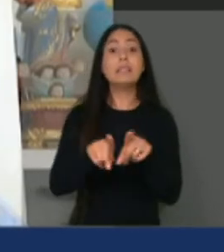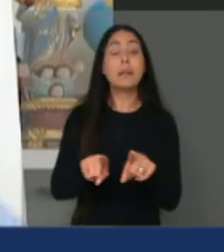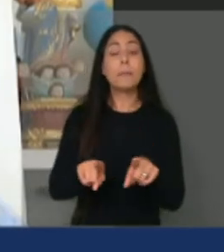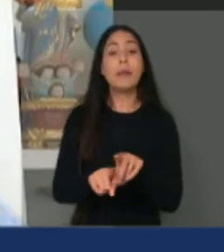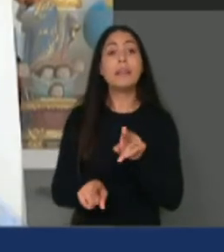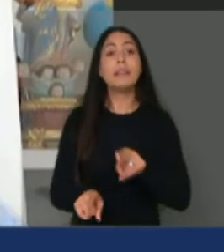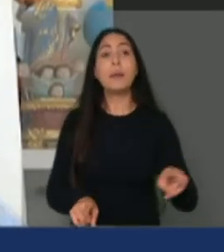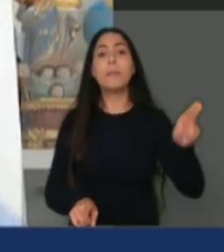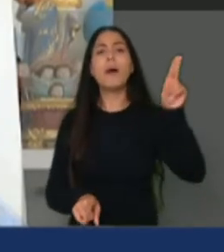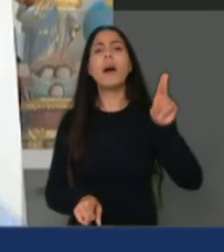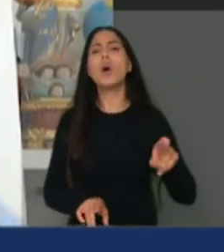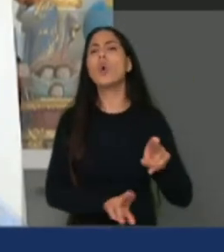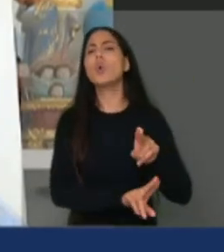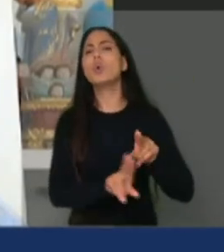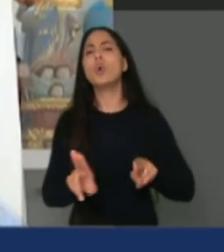EXEMPLO DO NOSSO QUERIDO PADRE ENIS, O PADRE NEGRO DA